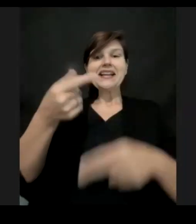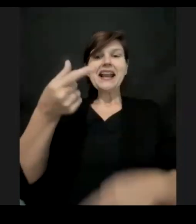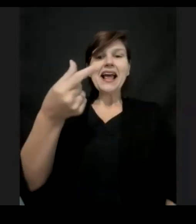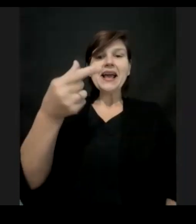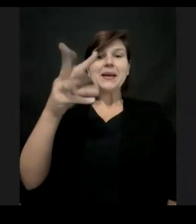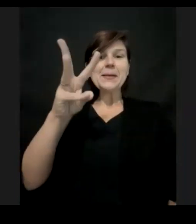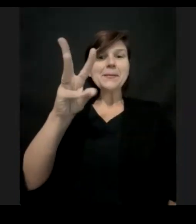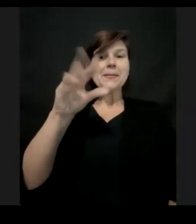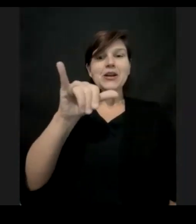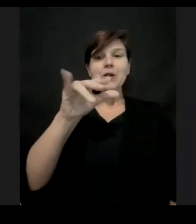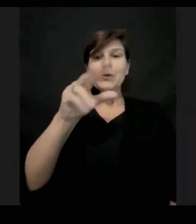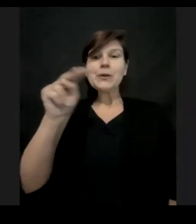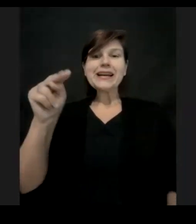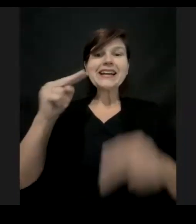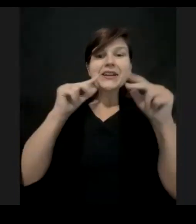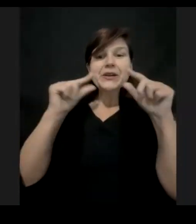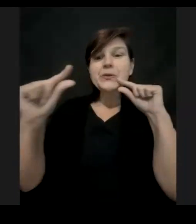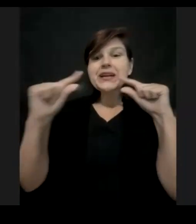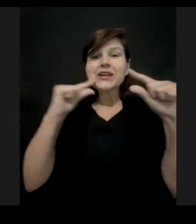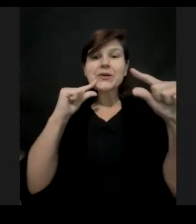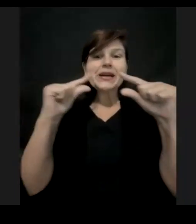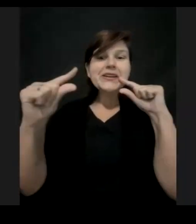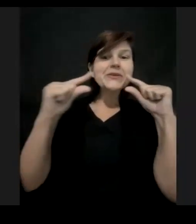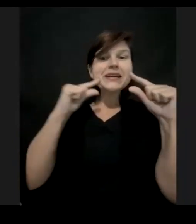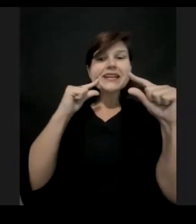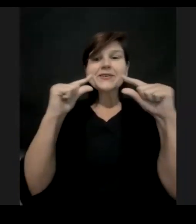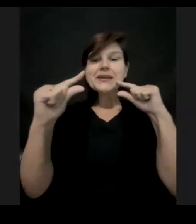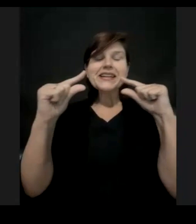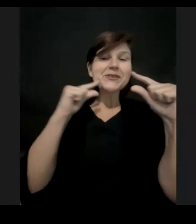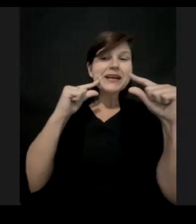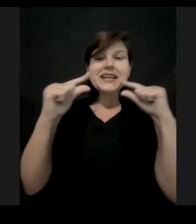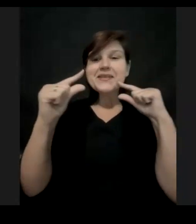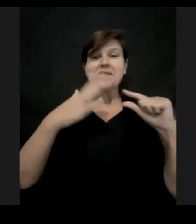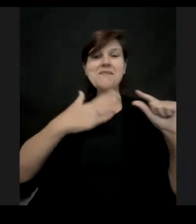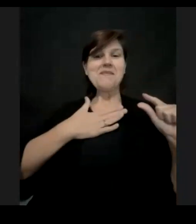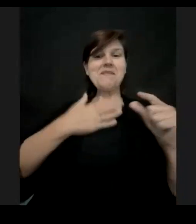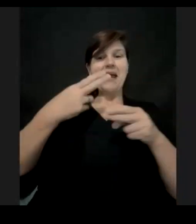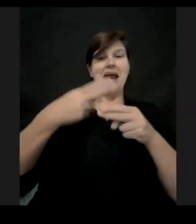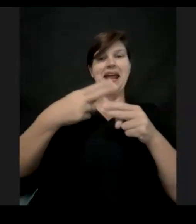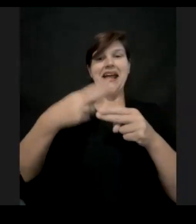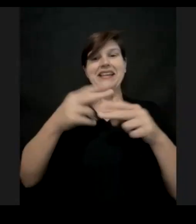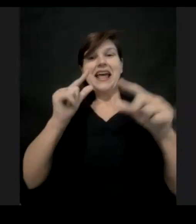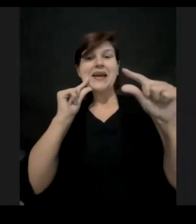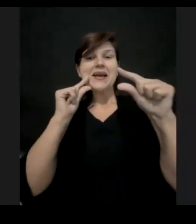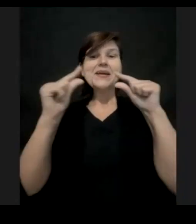My name is Gwyn Gwyn, Gwyn Gwyn, Gwynnie, Gwyn Gwyn. Gwyn Gwyn, Gwyn Gwyn, Gwynnie, Gwyn Gwyn.